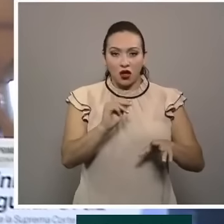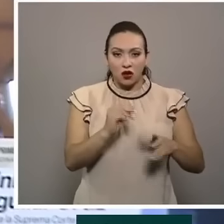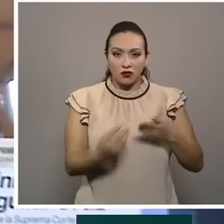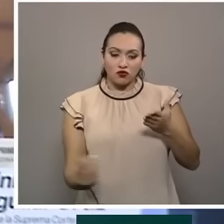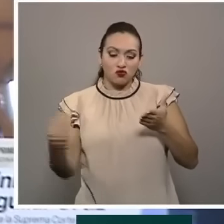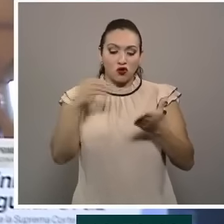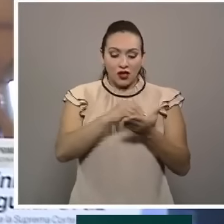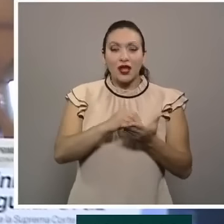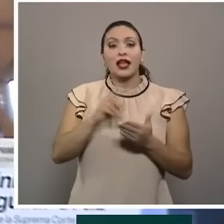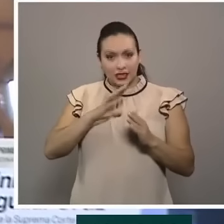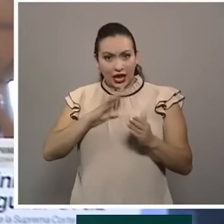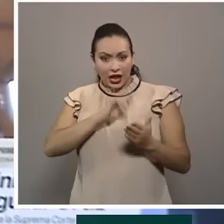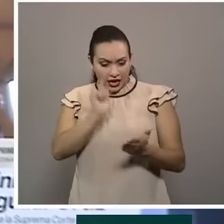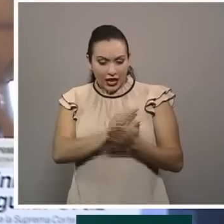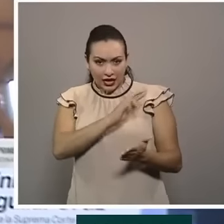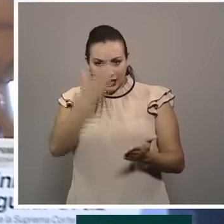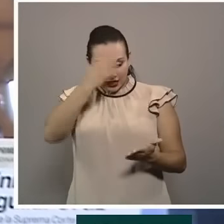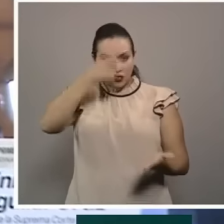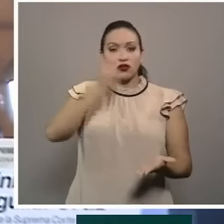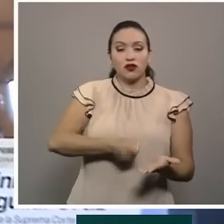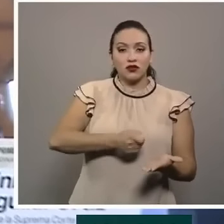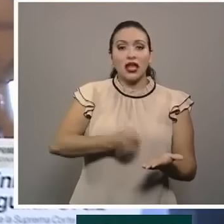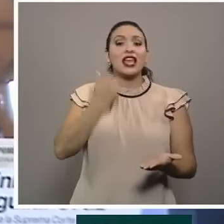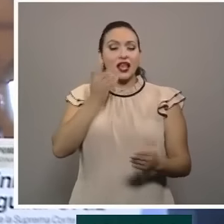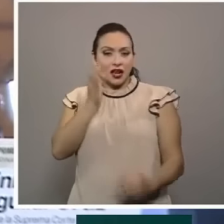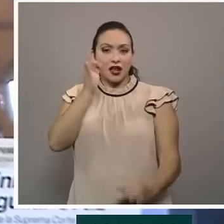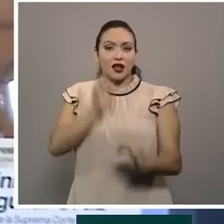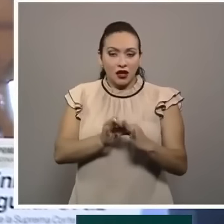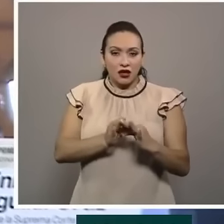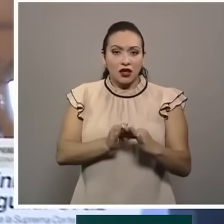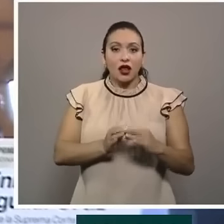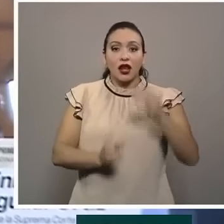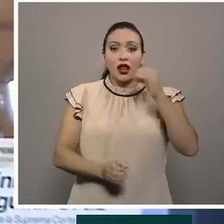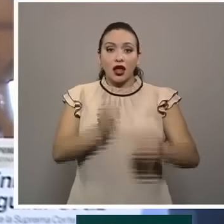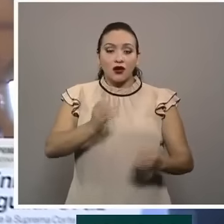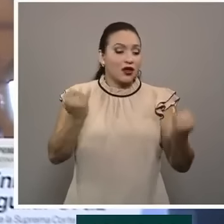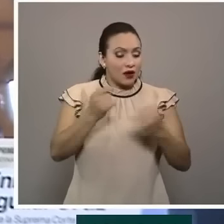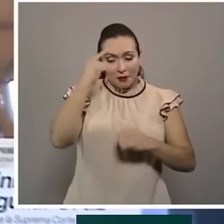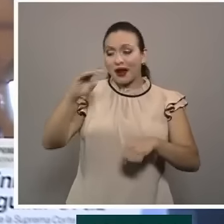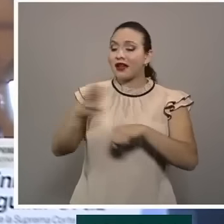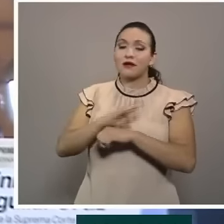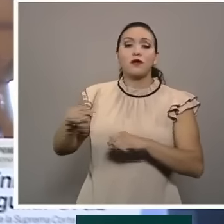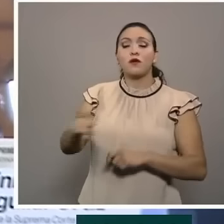La justicia es memoria, memoria de los pueblos indígenas que nos dicen que fueron enaltecidos